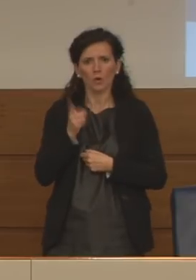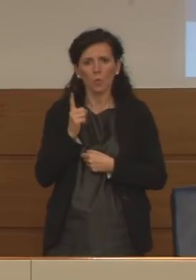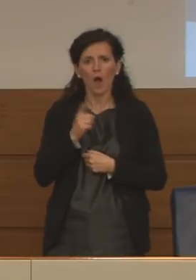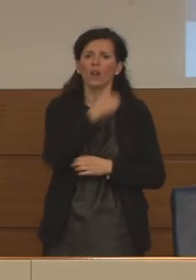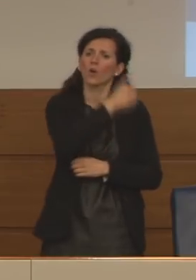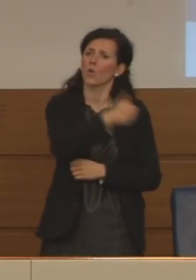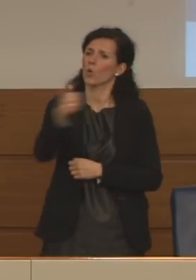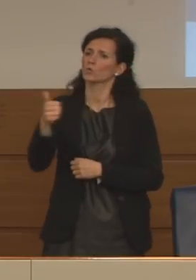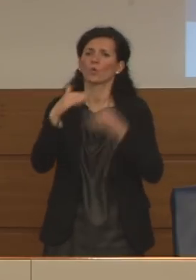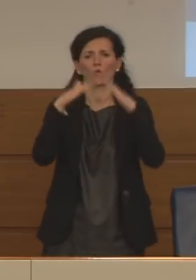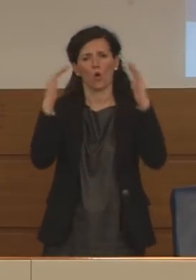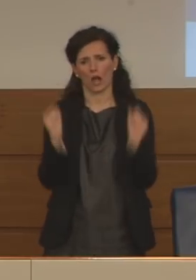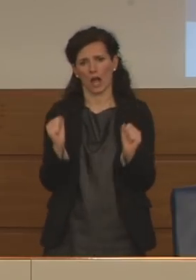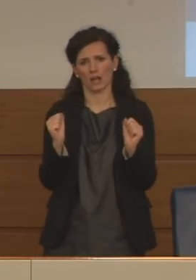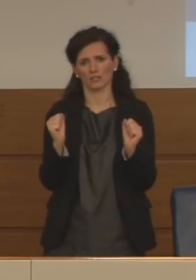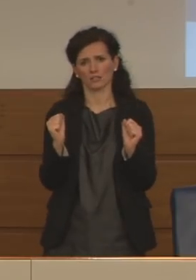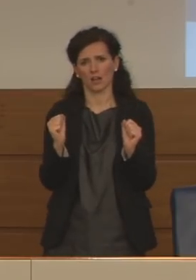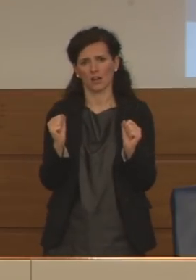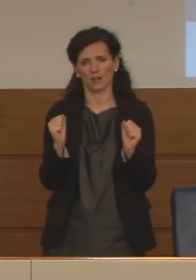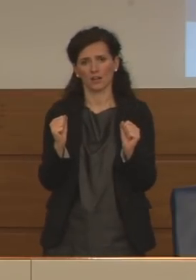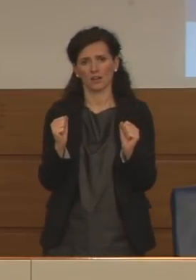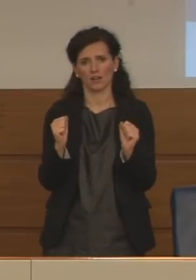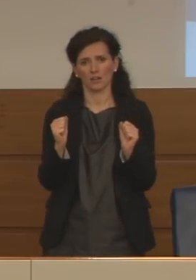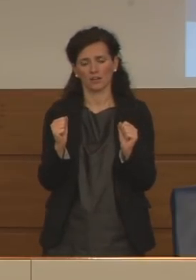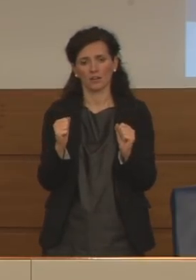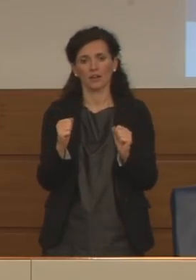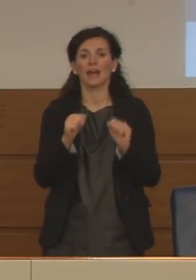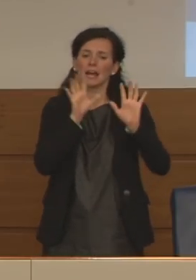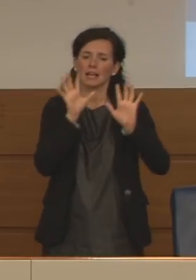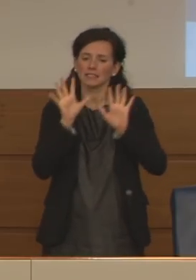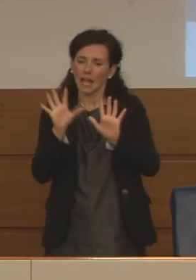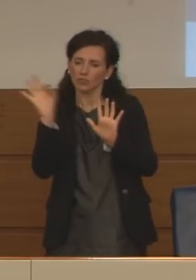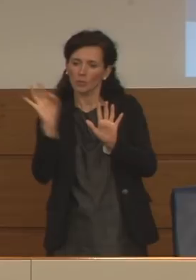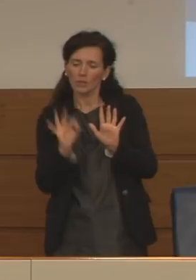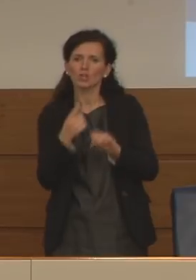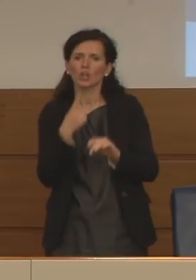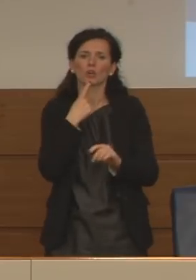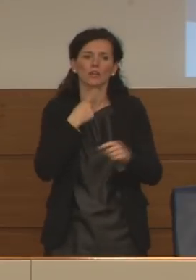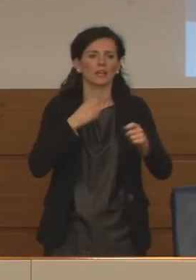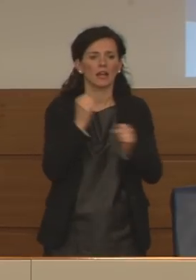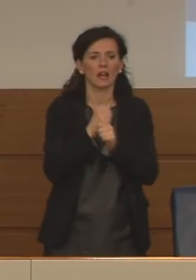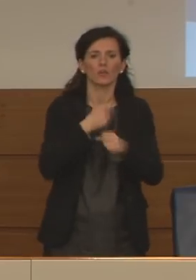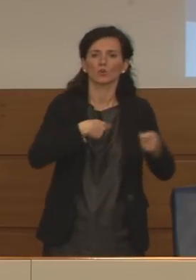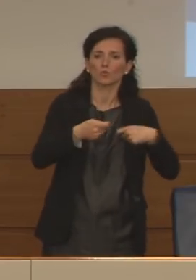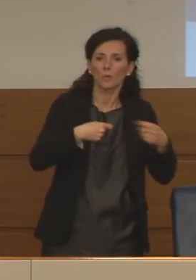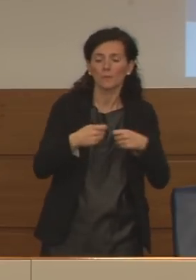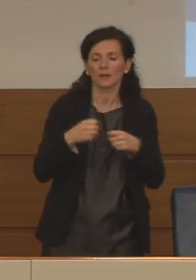Poi l'altro 10%, da chi lavora nei supermercati ai farmacisti,